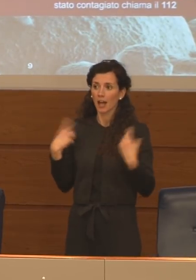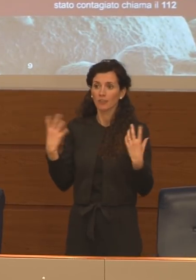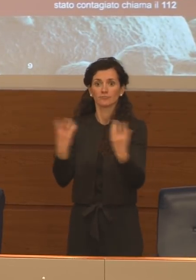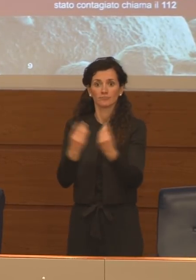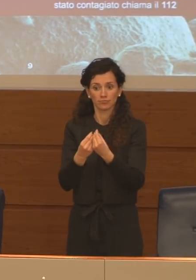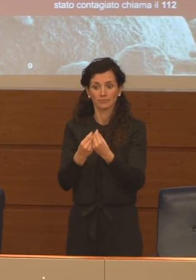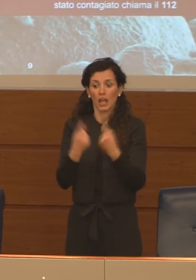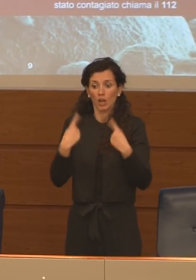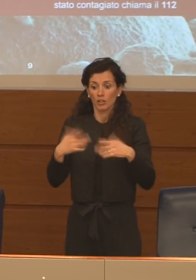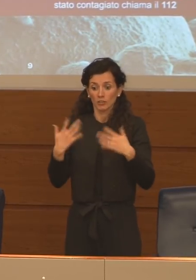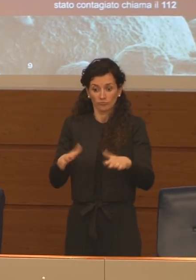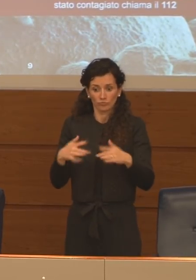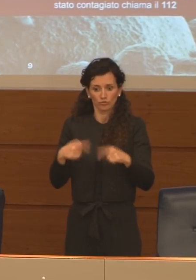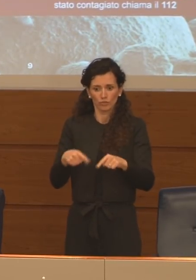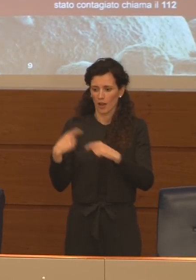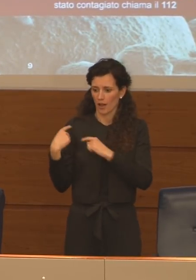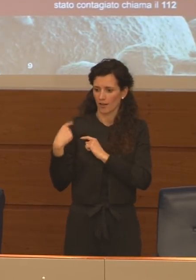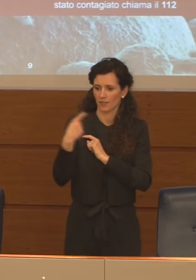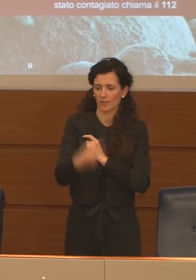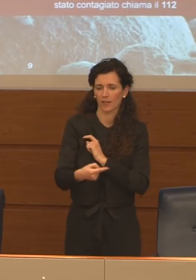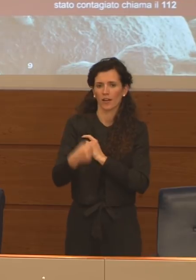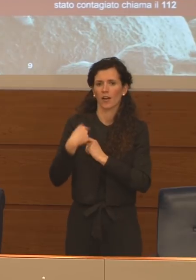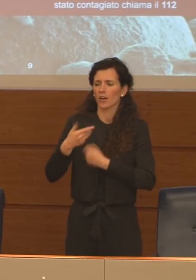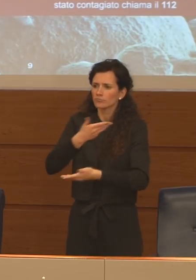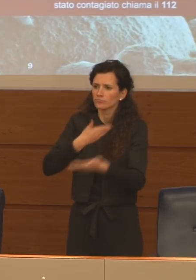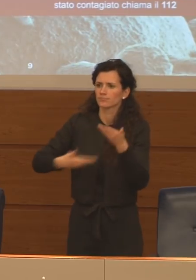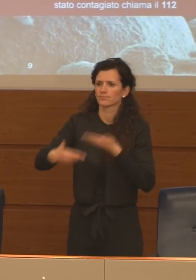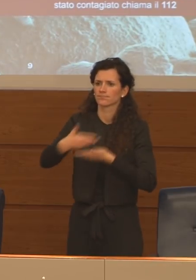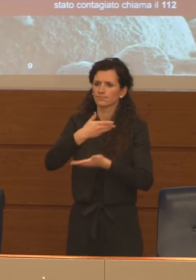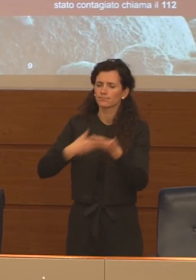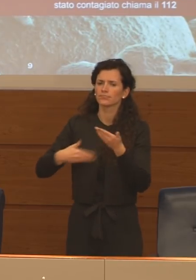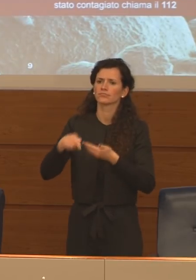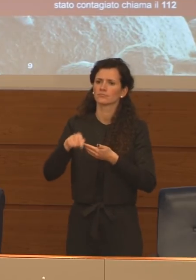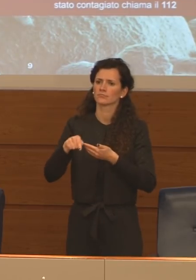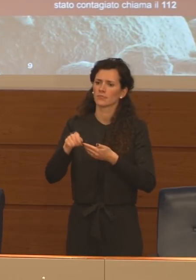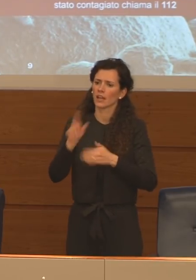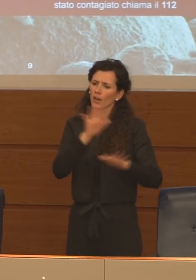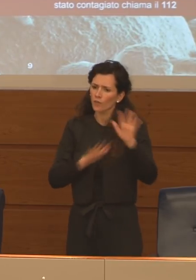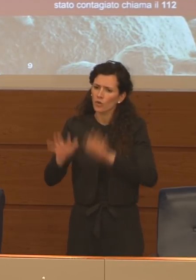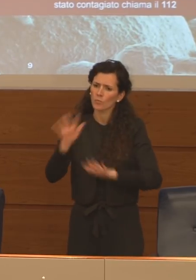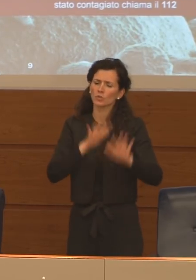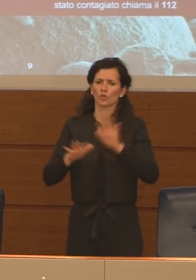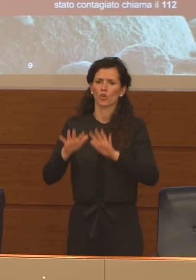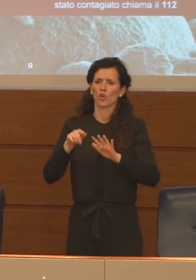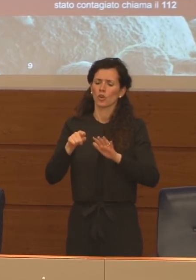questi giorni abbiamo condiviso tutte le informazioni ma anche le modalità per